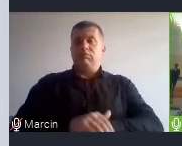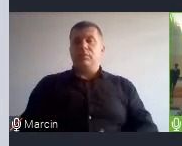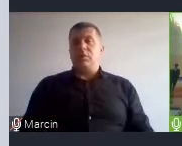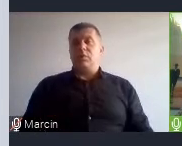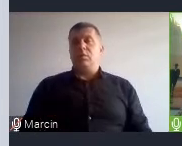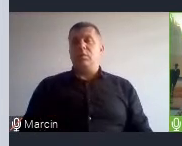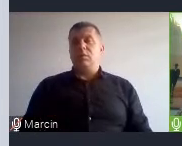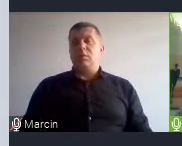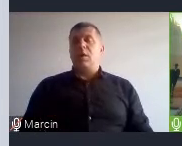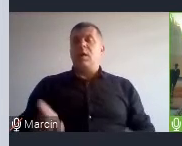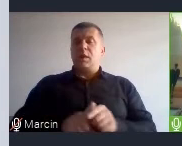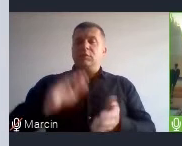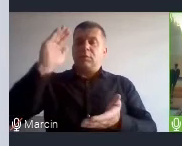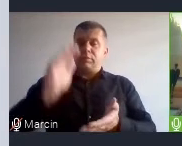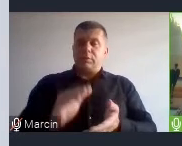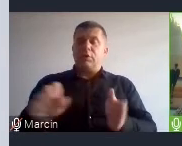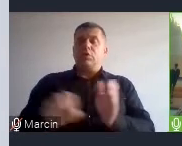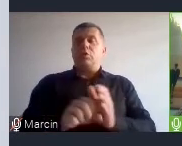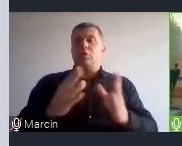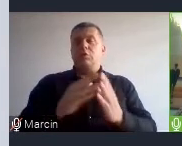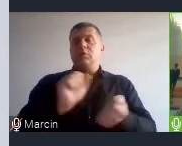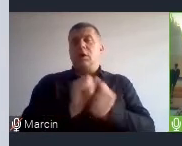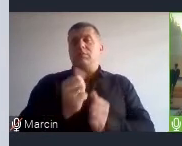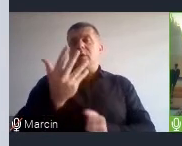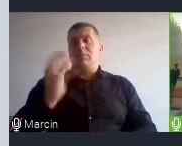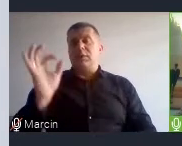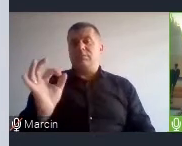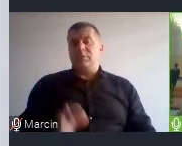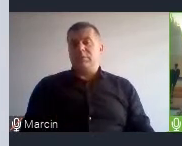z opcją zmniejszenia do 10 lub 5%.